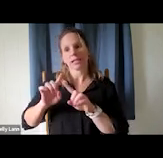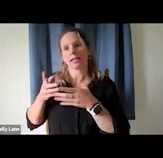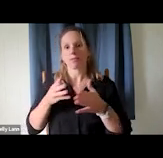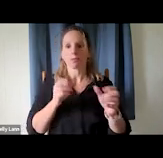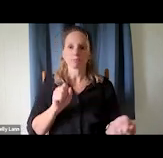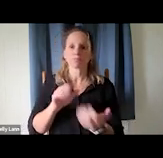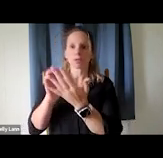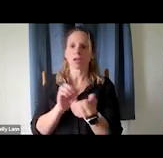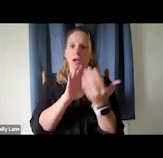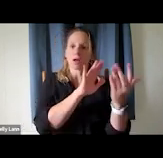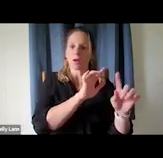y realmente se trata de creatividad.